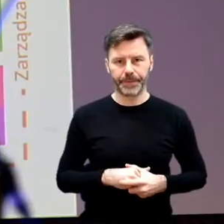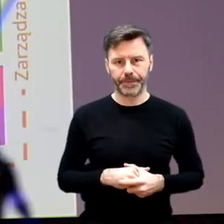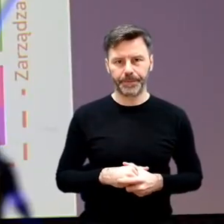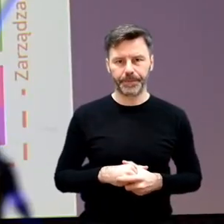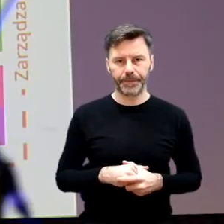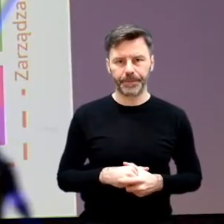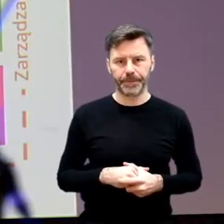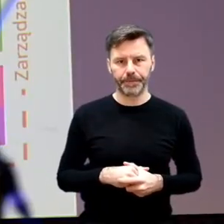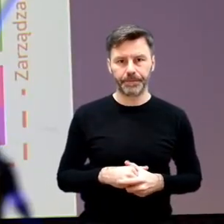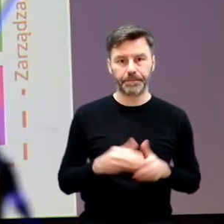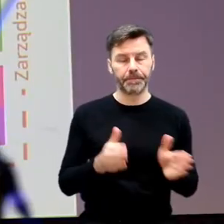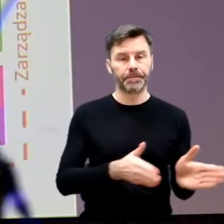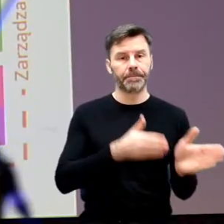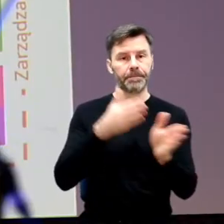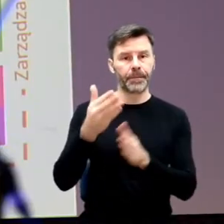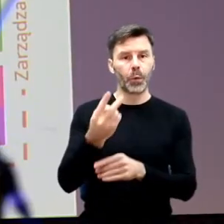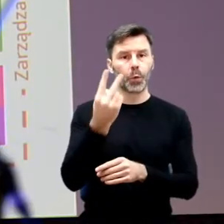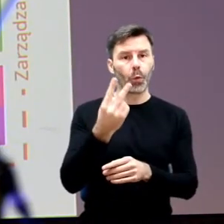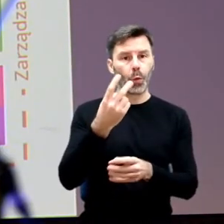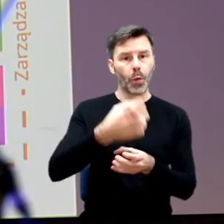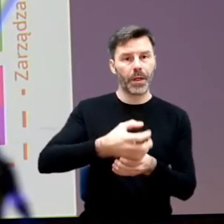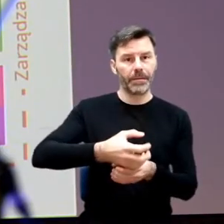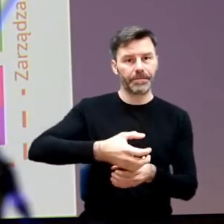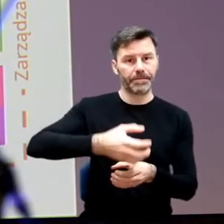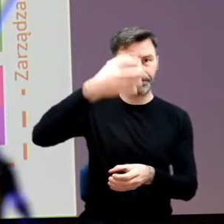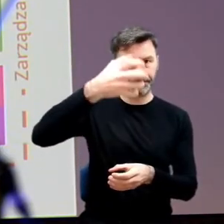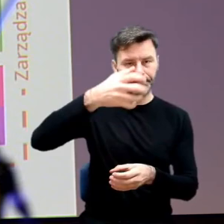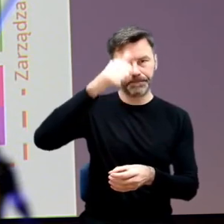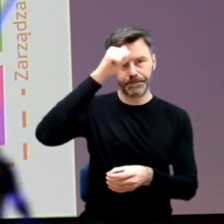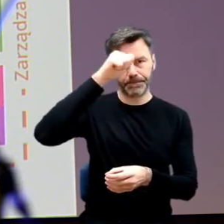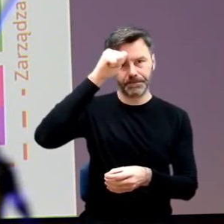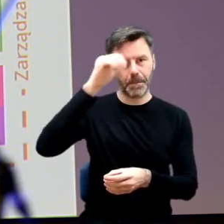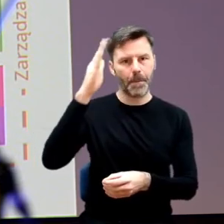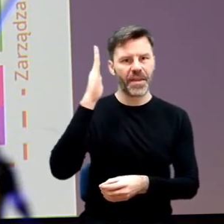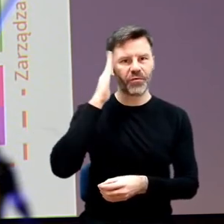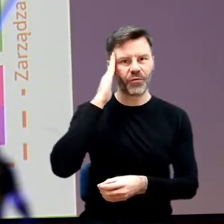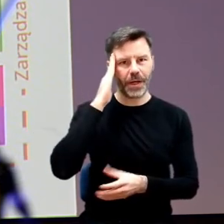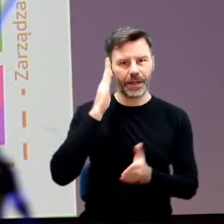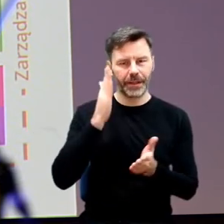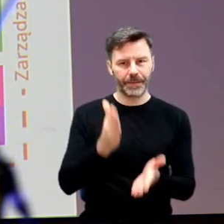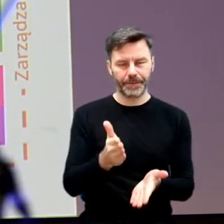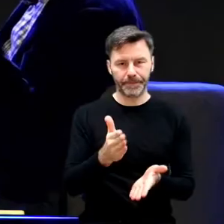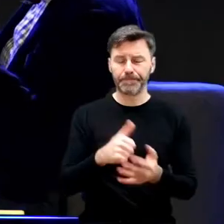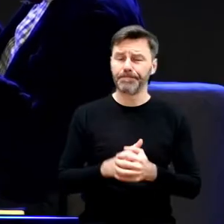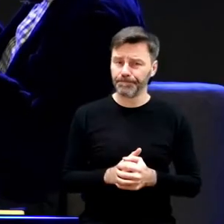jako drugi filar tego rozwoju, który ma zapewniać